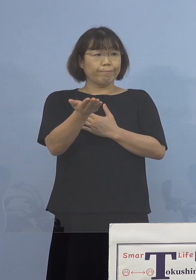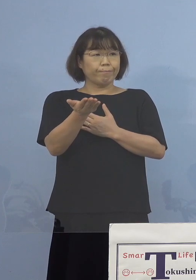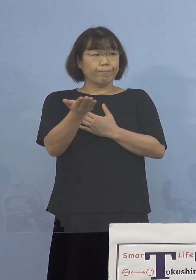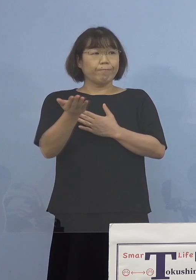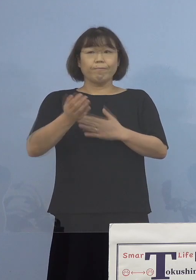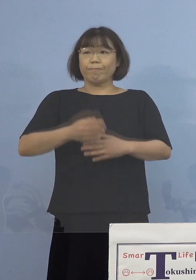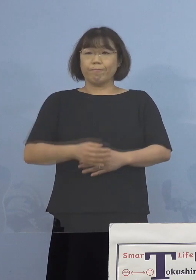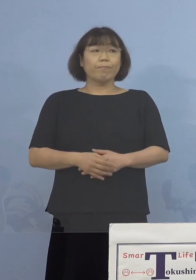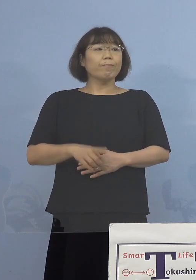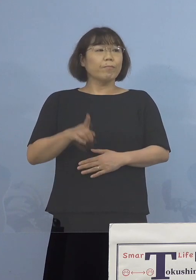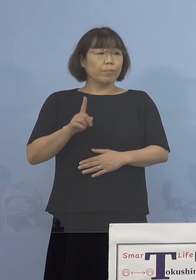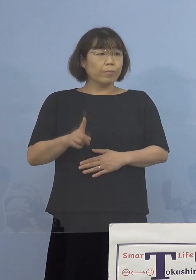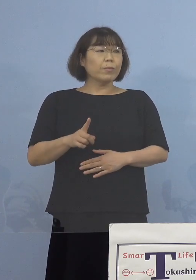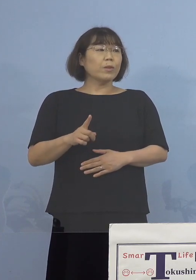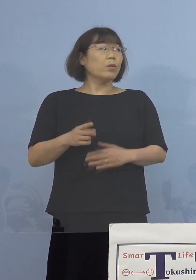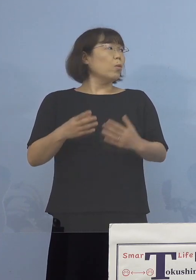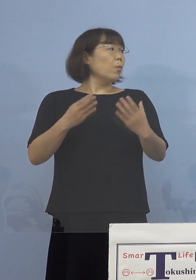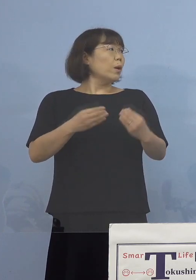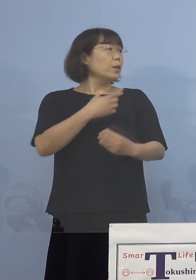では、これで終わりたいと思います ありがとうございます